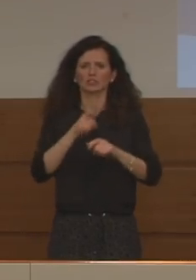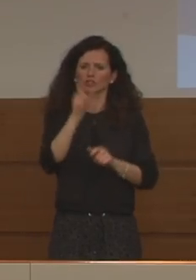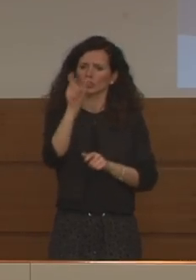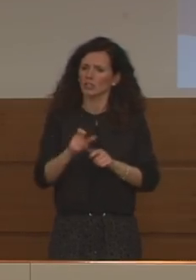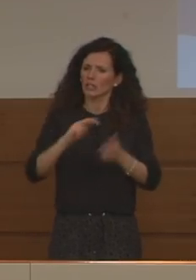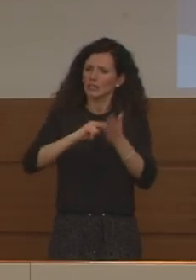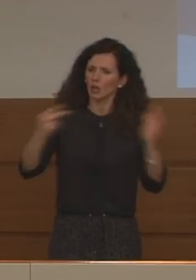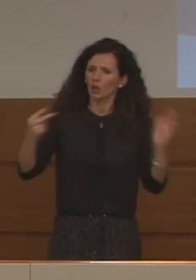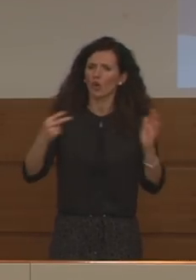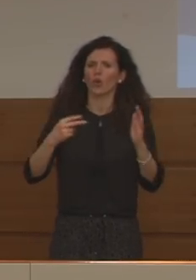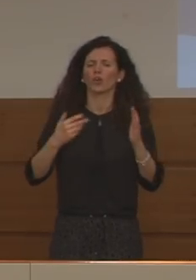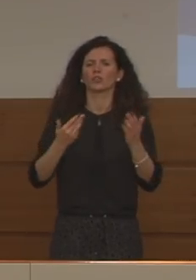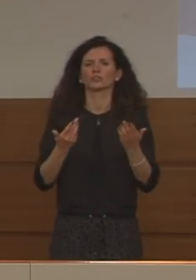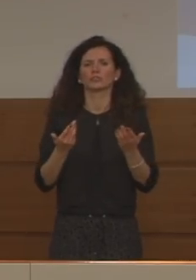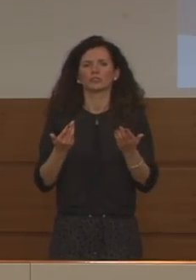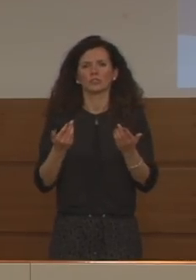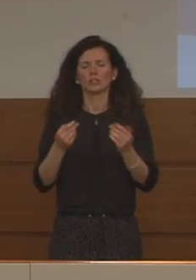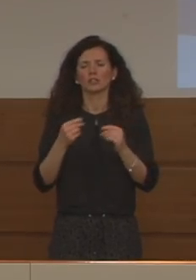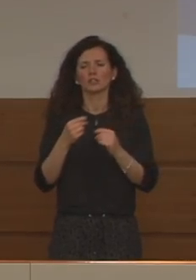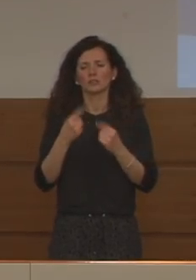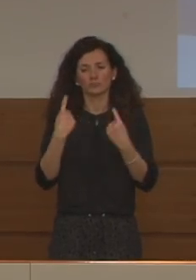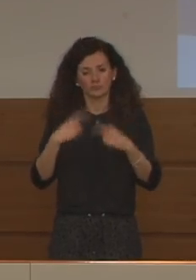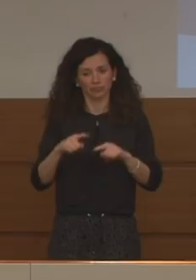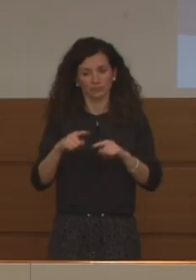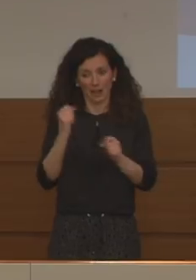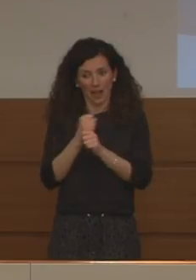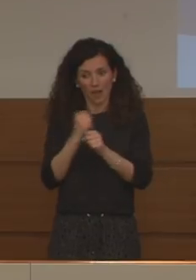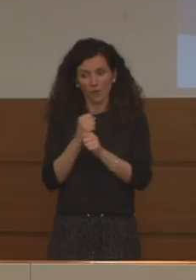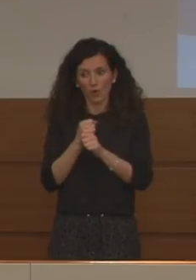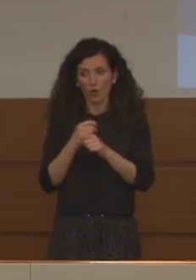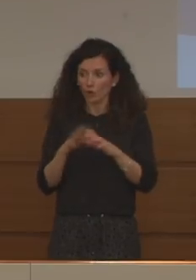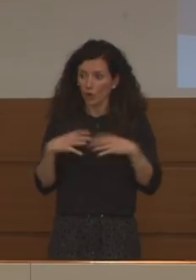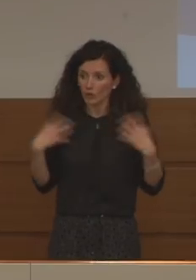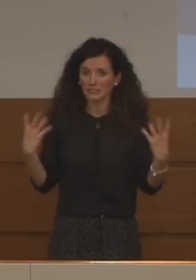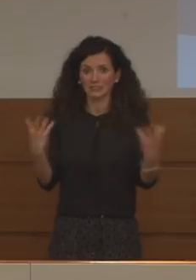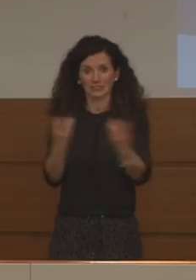fare in modo che questo insieme di strumenti possa